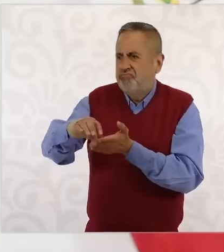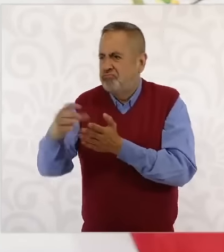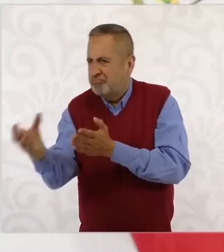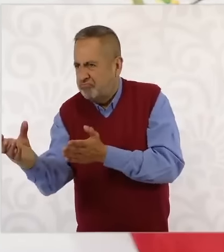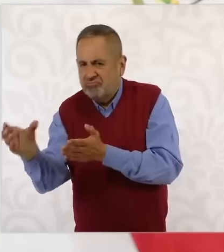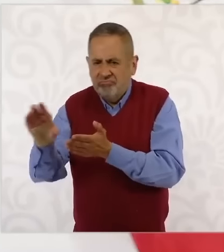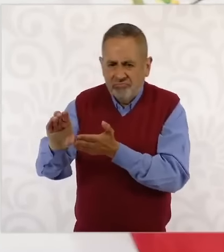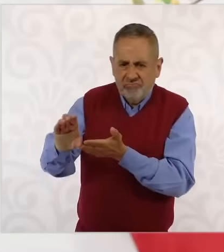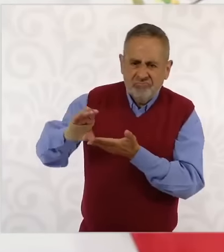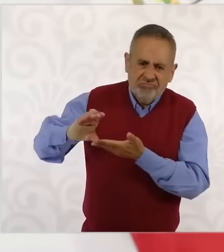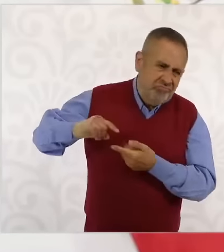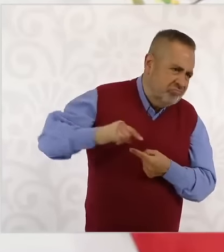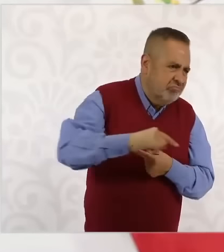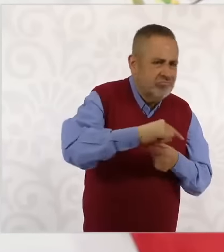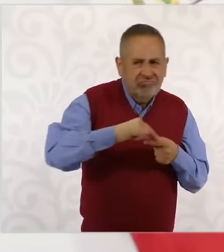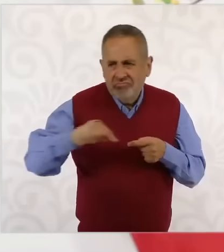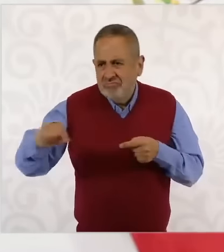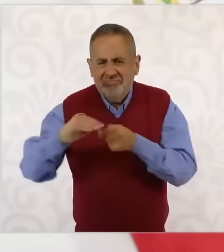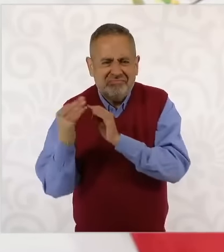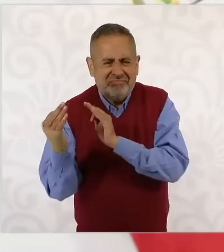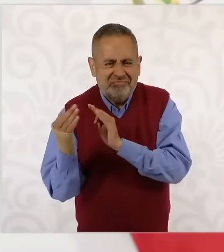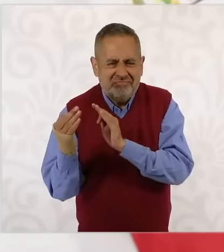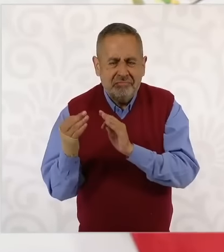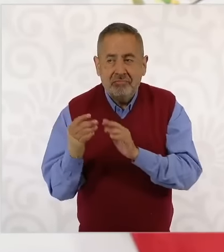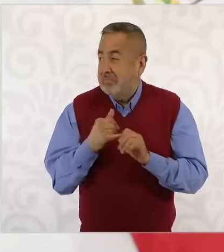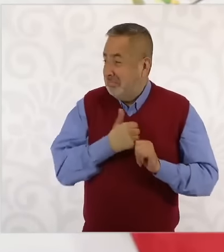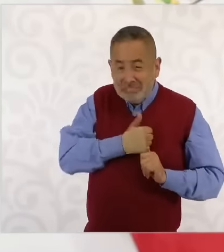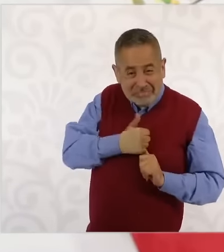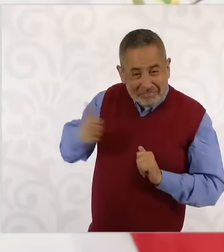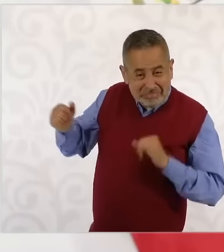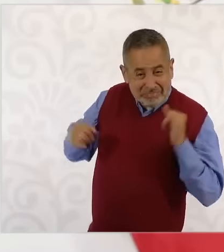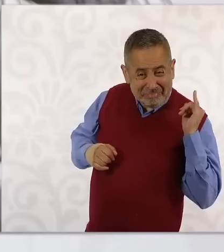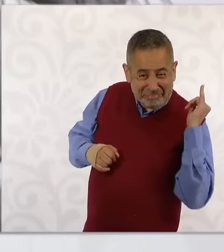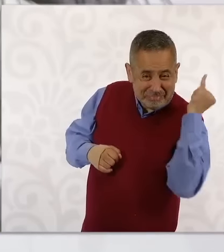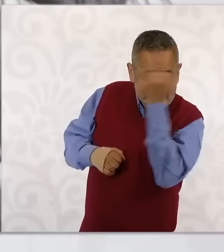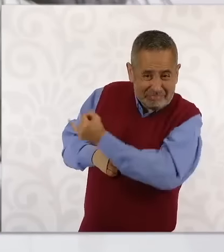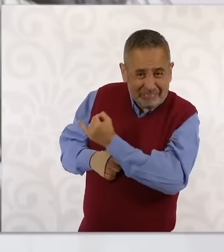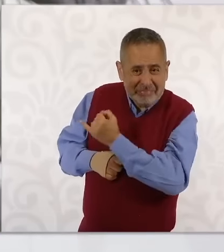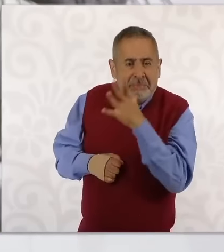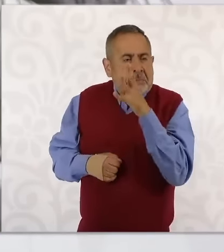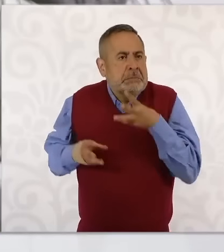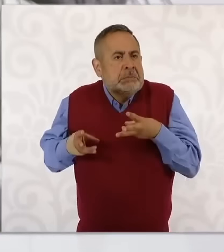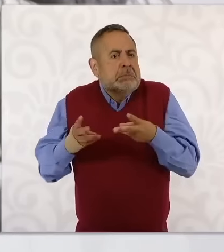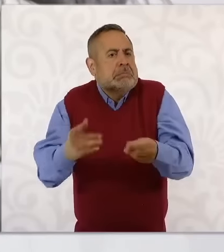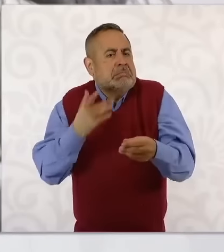pues es gasto de combustible, etcétera, ya que en ese mismo lugar se pone cal y otras cosas y